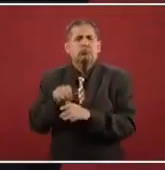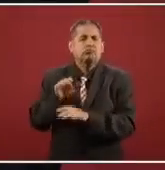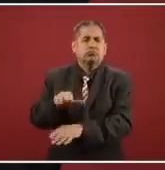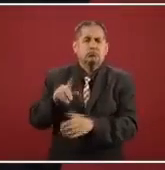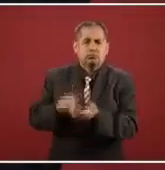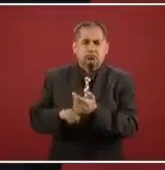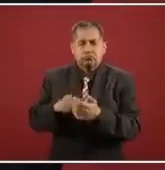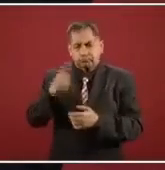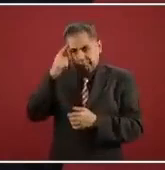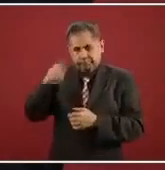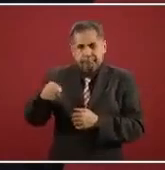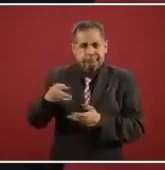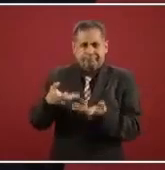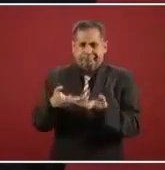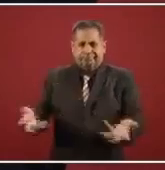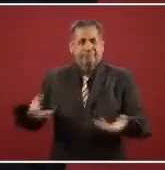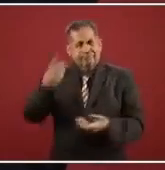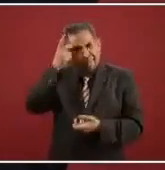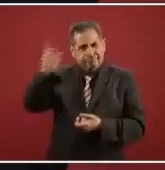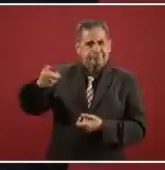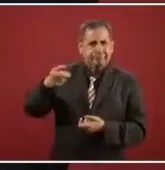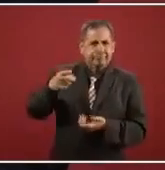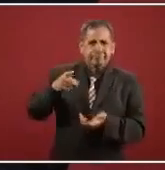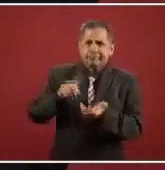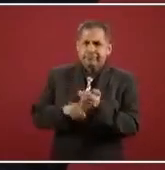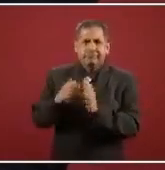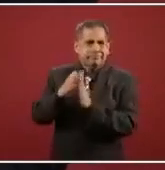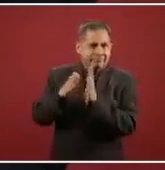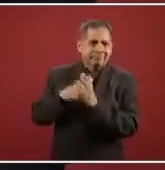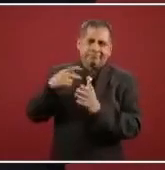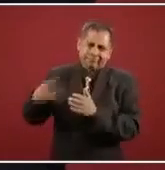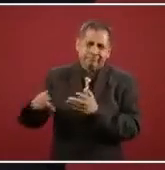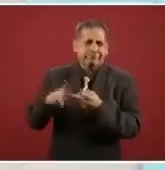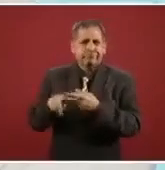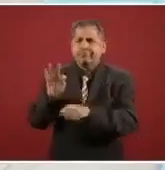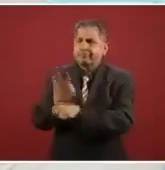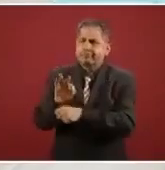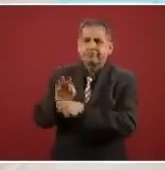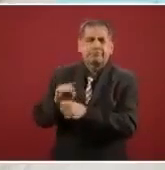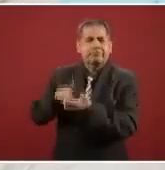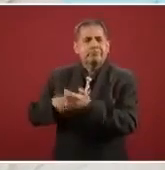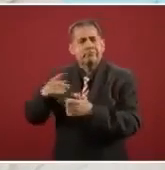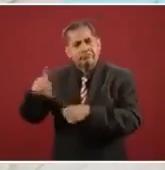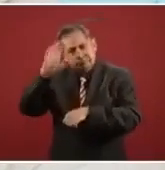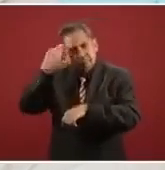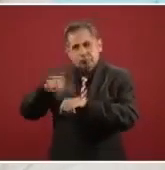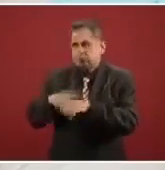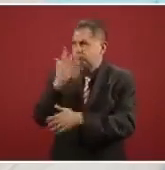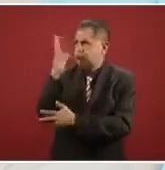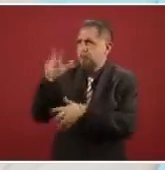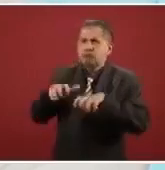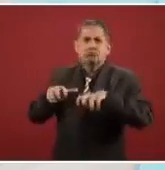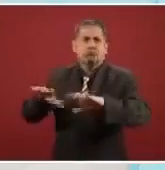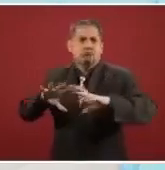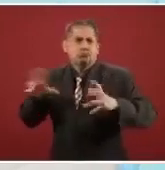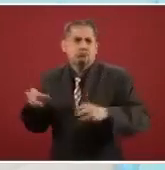de la tenencia de la tierra y la protección de su patrimonio natural, cultural e intelectual.